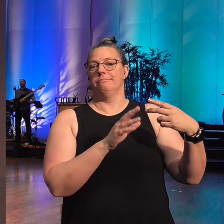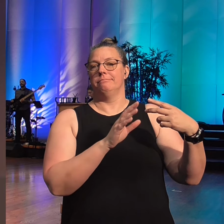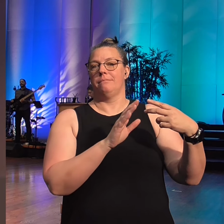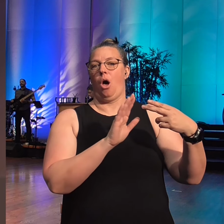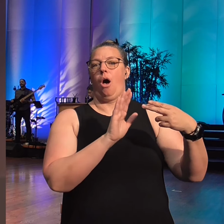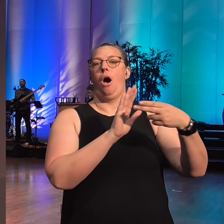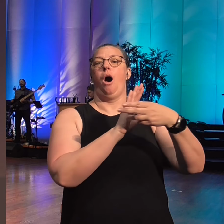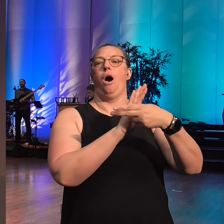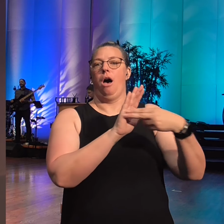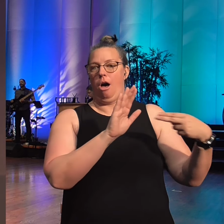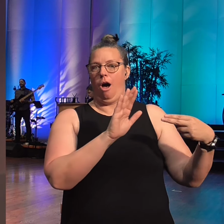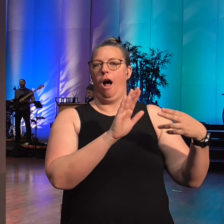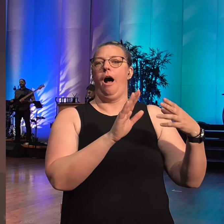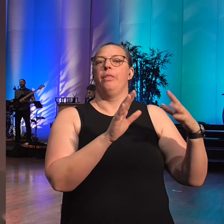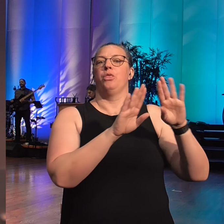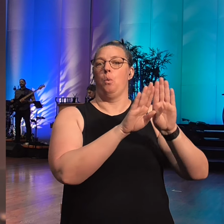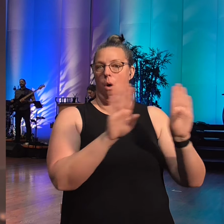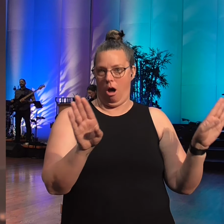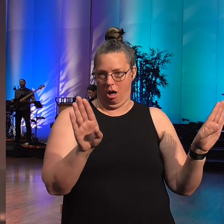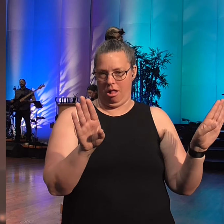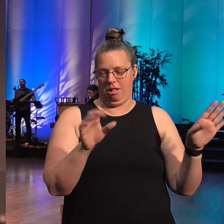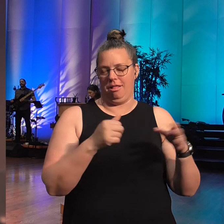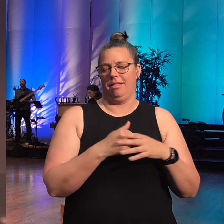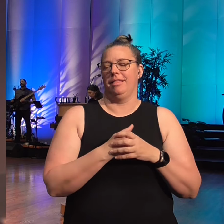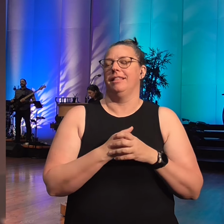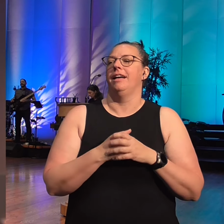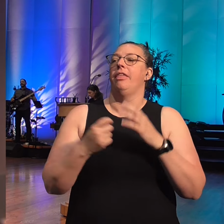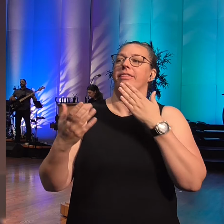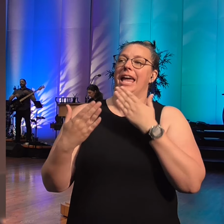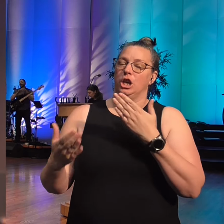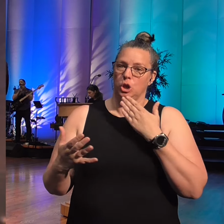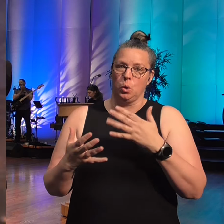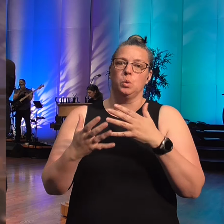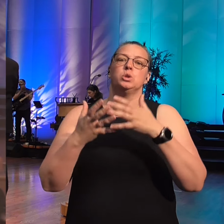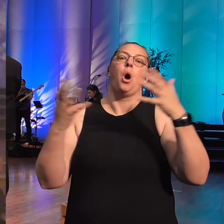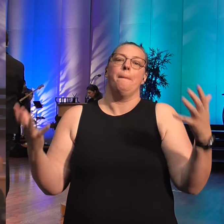los demás destinatarios anteriores Felicitaciones y muchas gracias Y me quedaré con